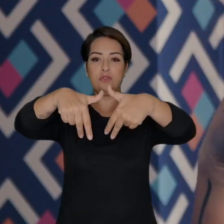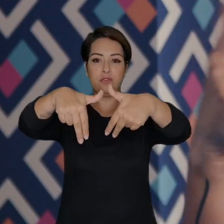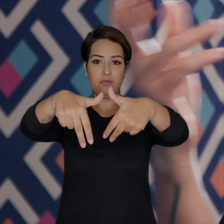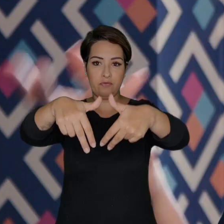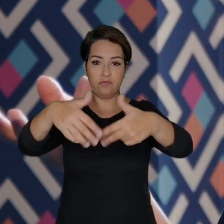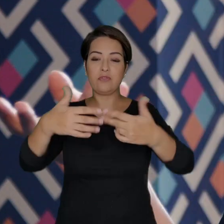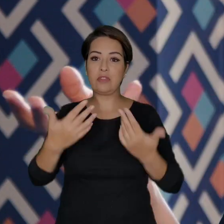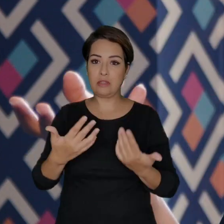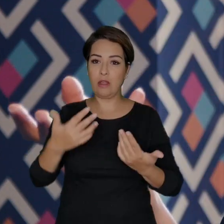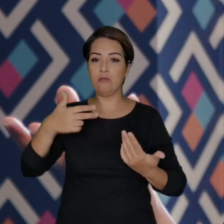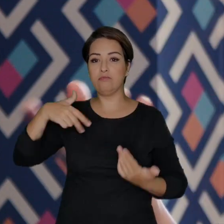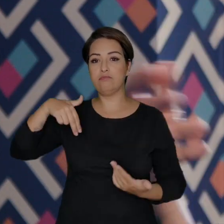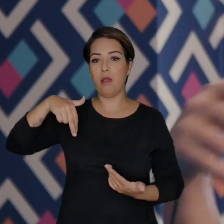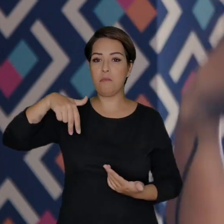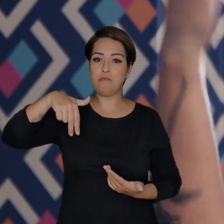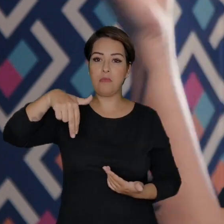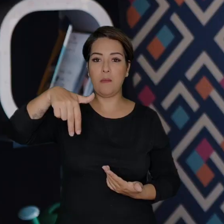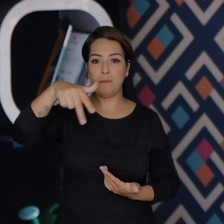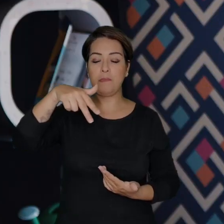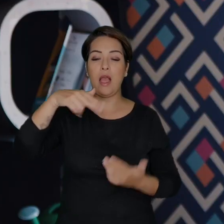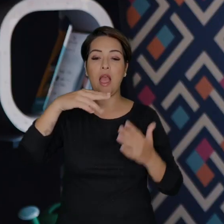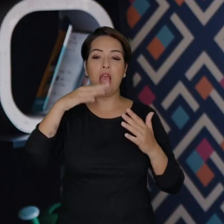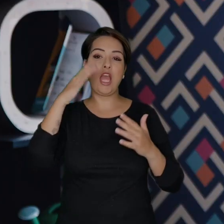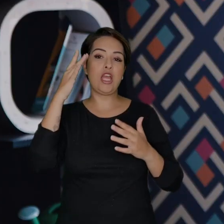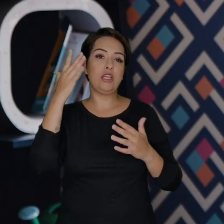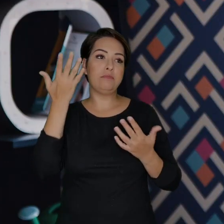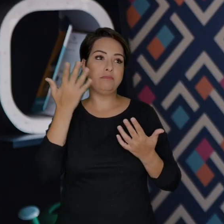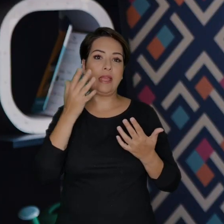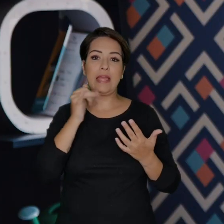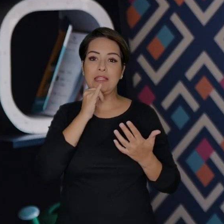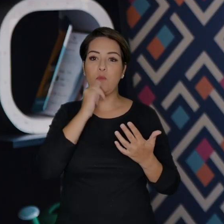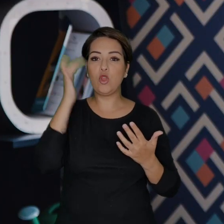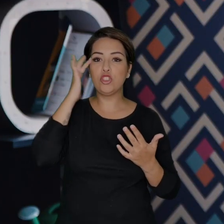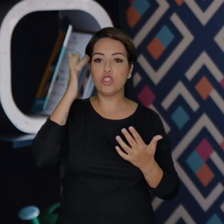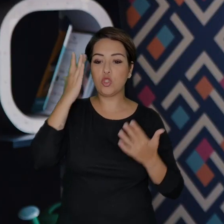desfilando na passarela, um estilo de roupa,